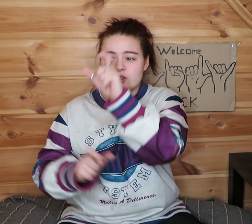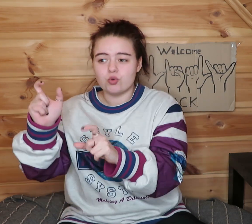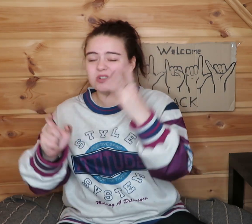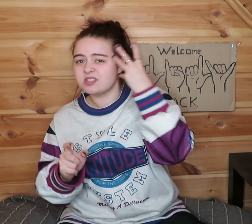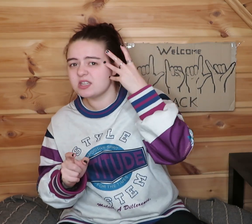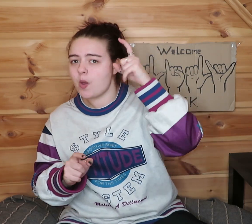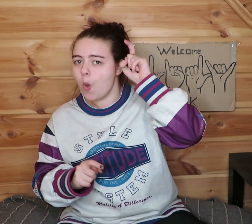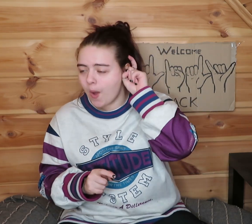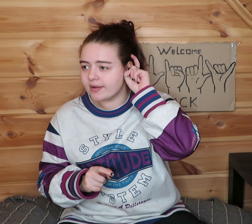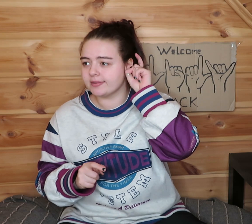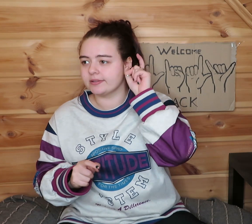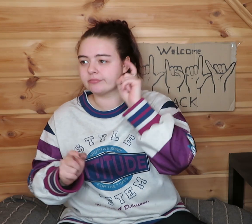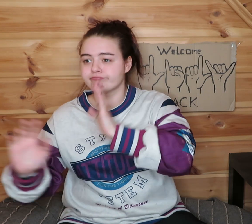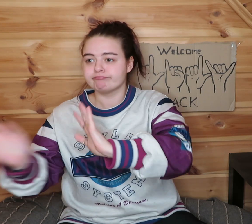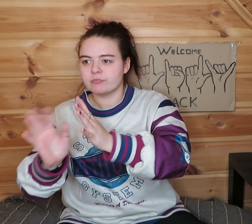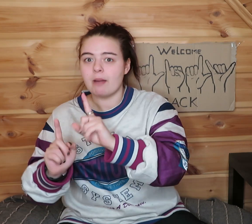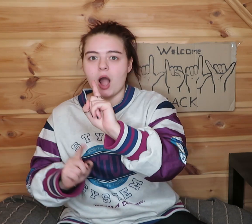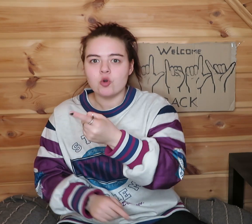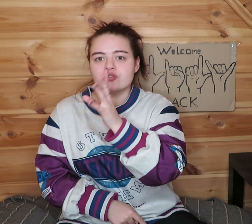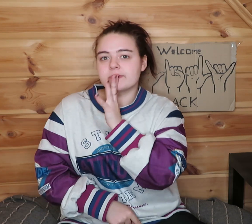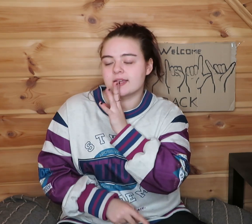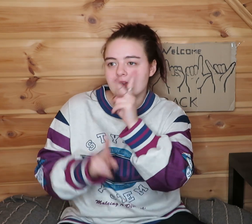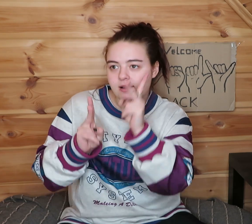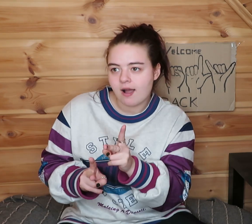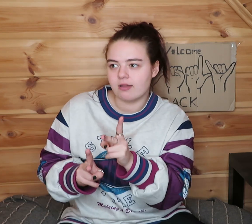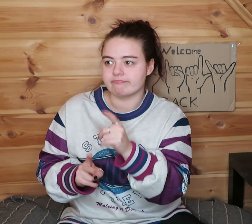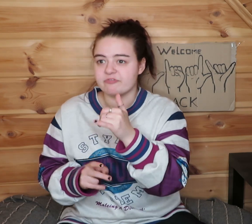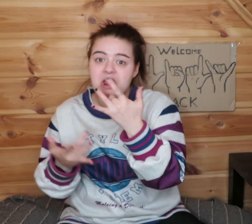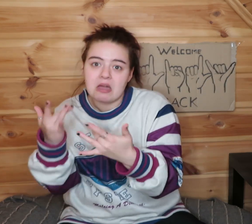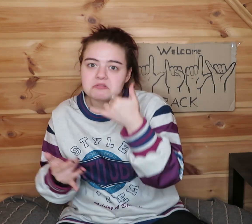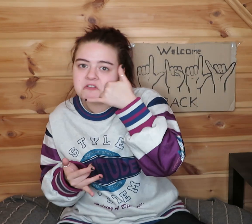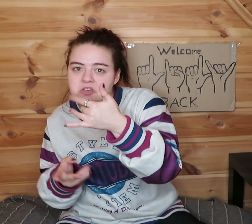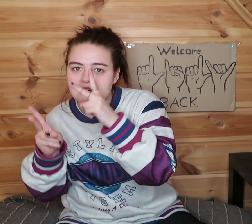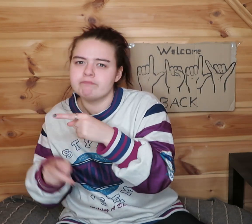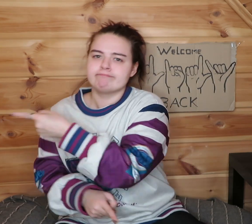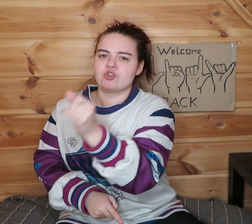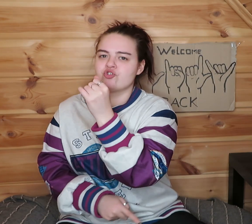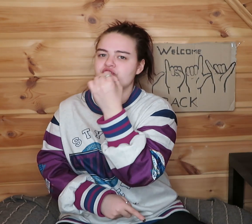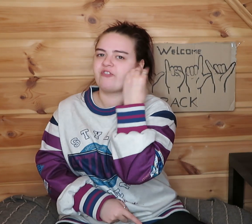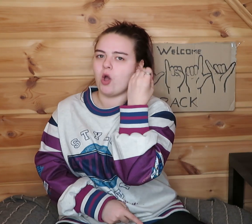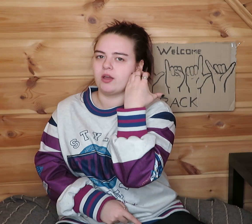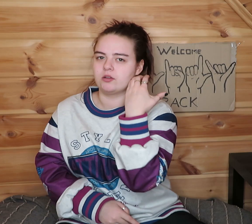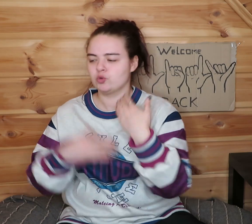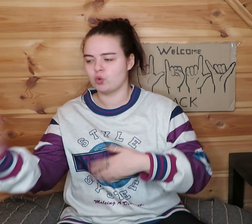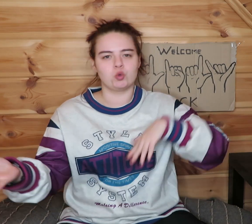Und die anderen Personen, die vielleicht auch telefonieren können schwerhörig sind. So und so!